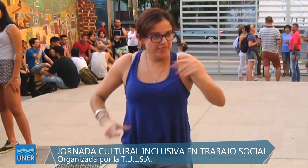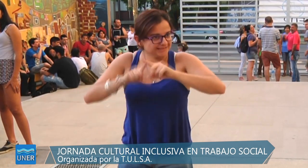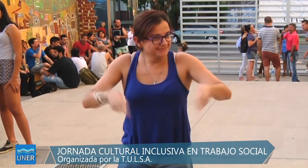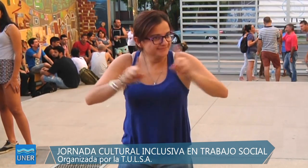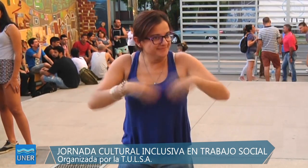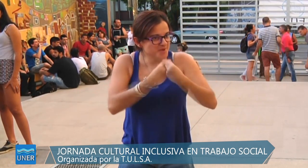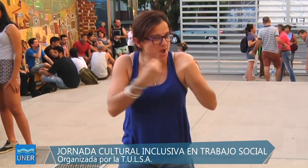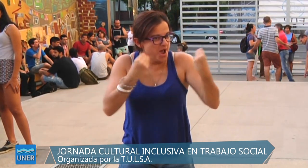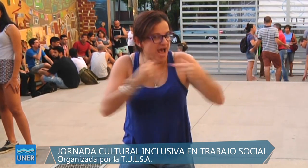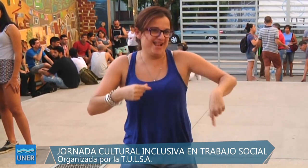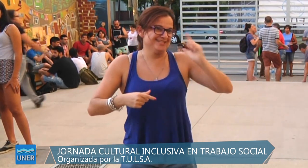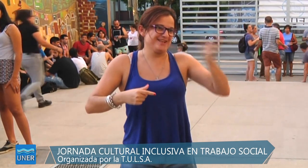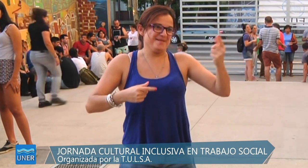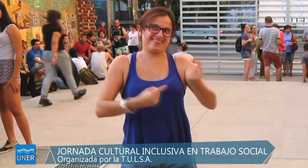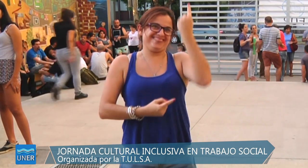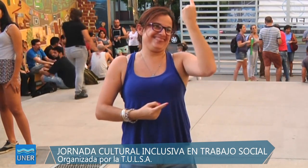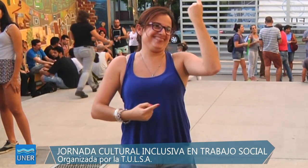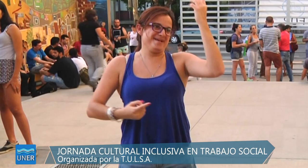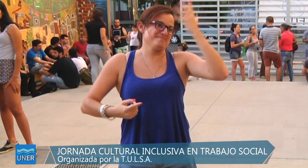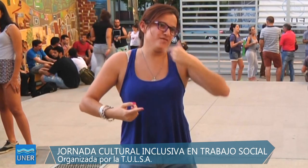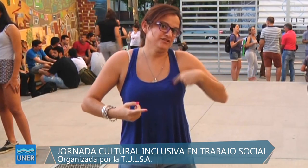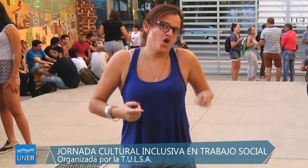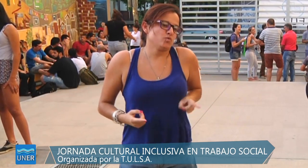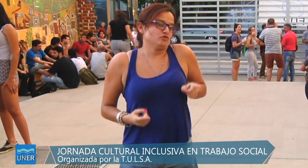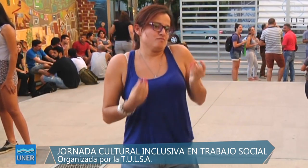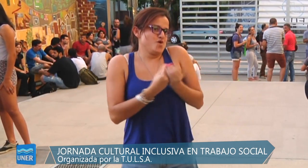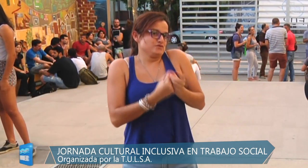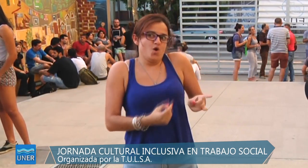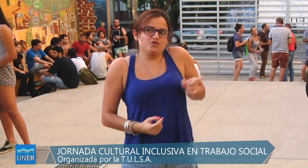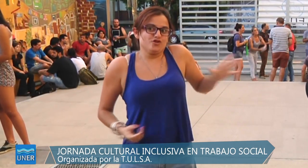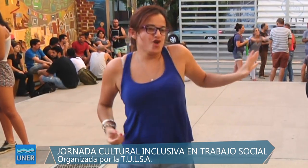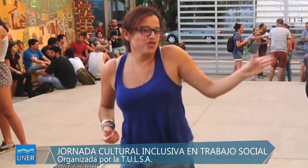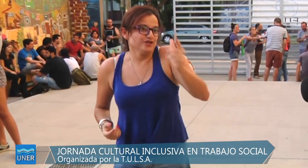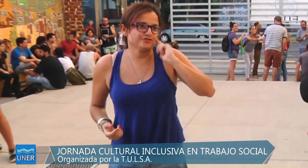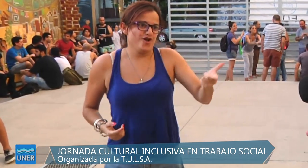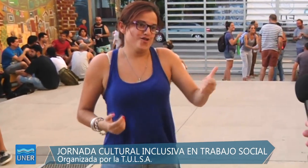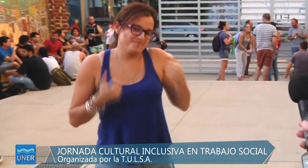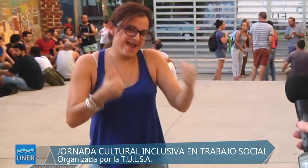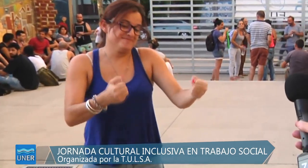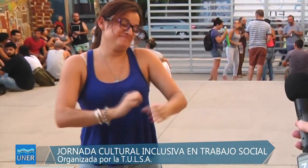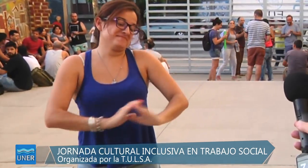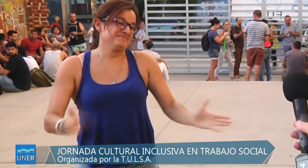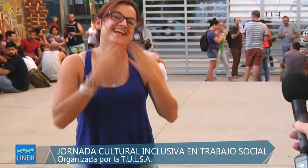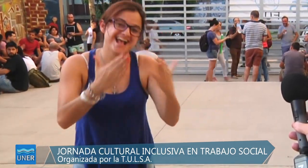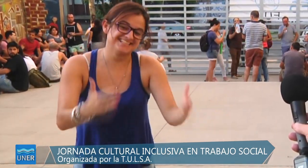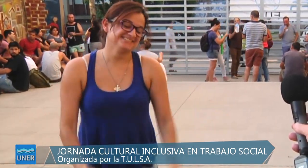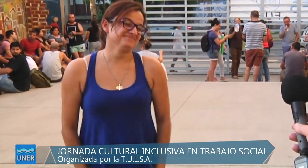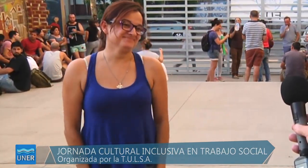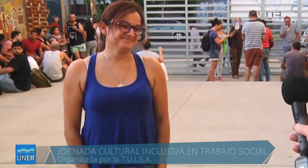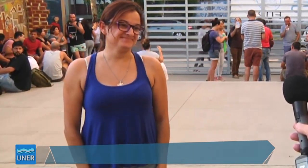y poder estar en igualdad de condiciones que los oyentes porque es la primera vez que tenemos esta carrera, esta oportunidad, es un orgullo para todos los sordos, muchisimas gracias.